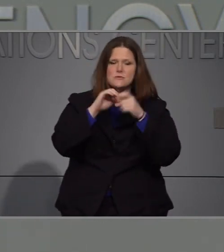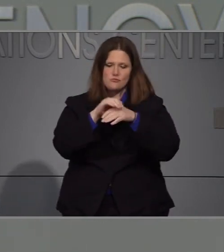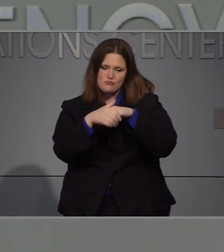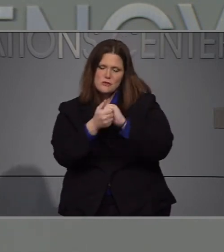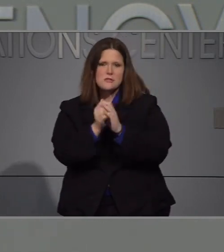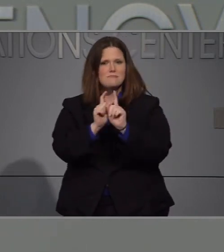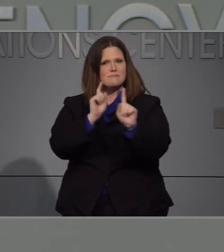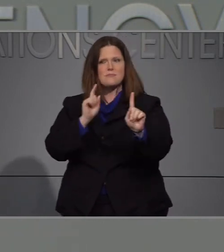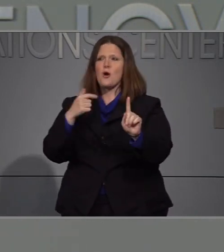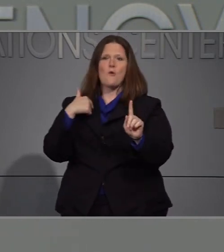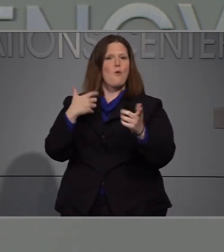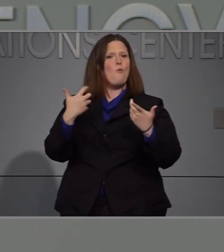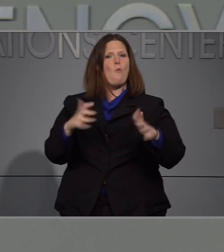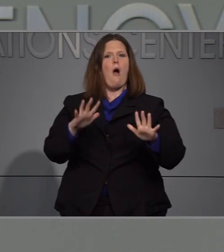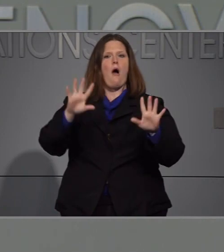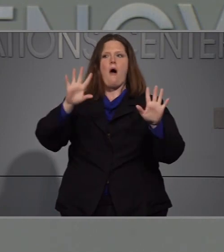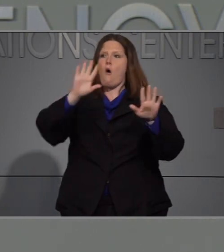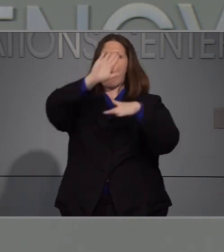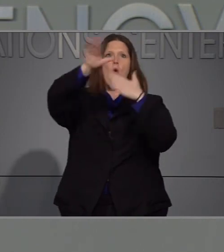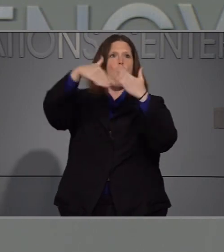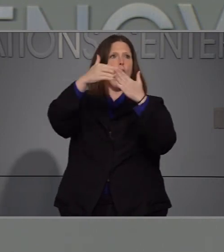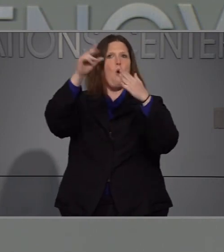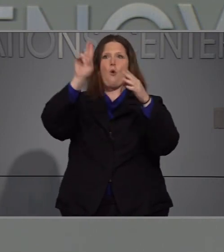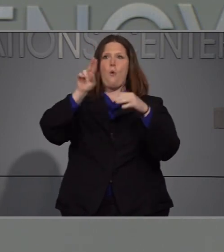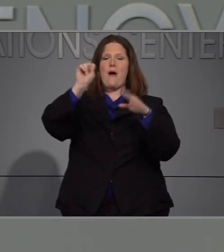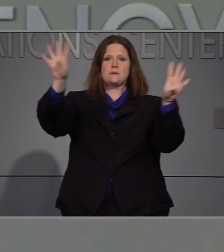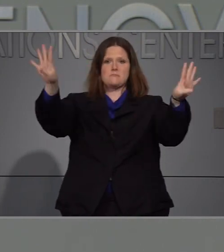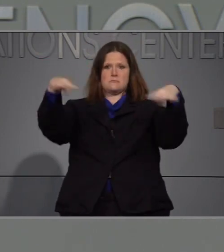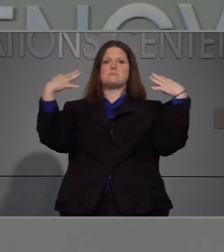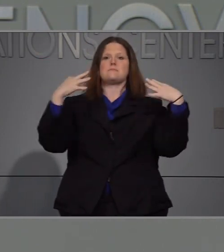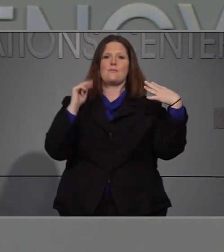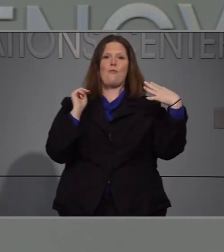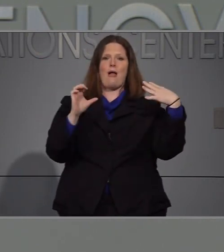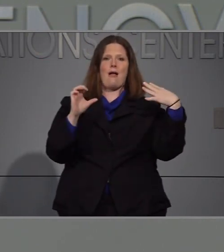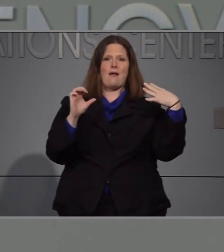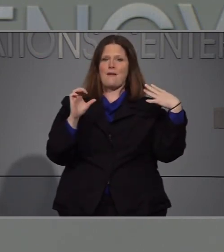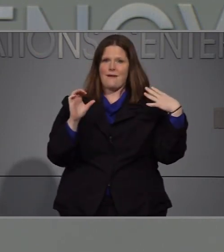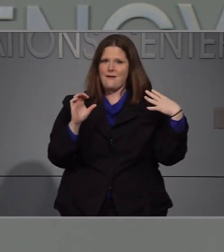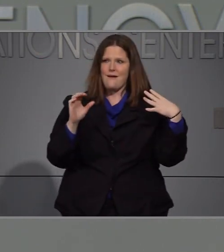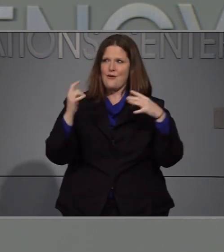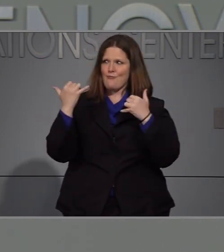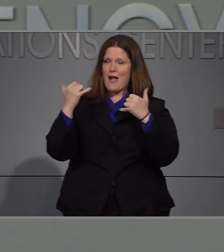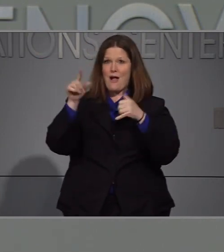no queremos se ve e ir ques se da lo mismo que en otros estados que aligeraron las